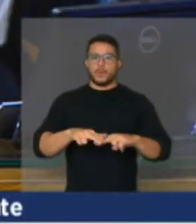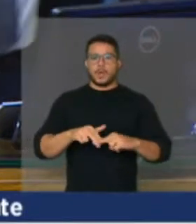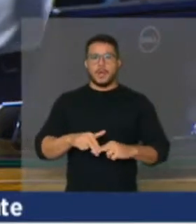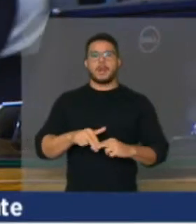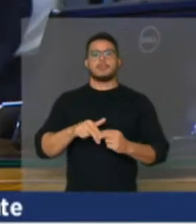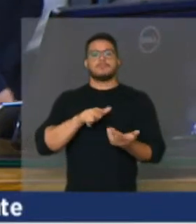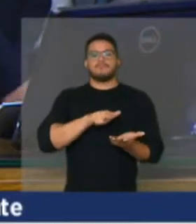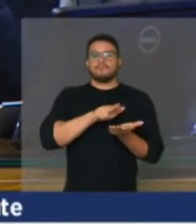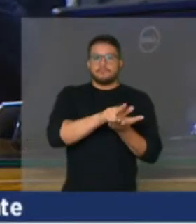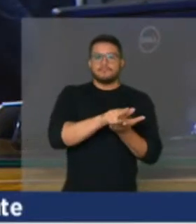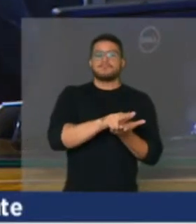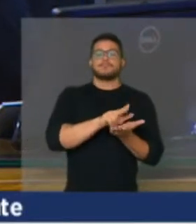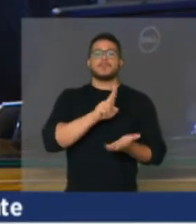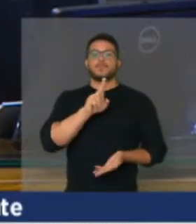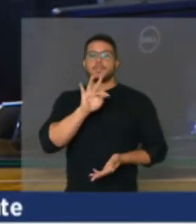ALEGRIA PARA TODOS QUE LHE